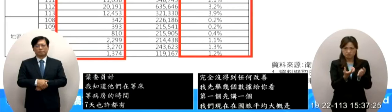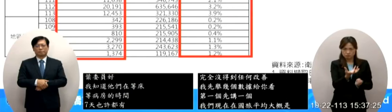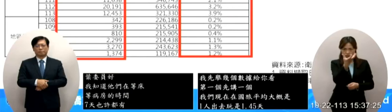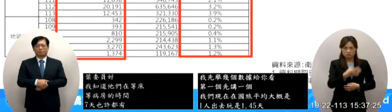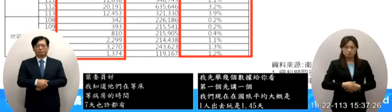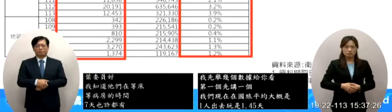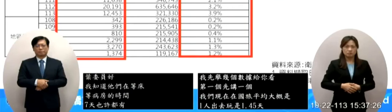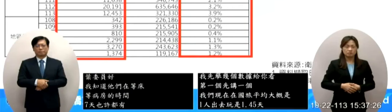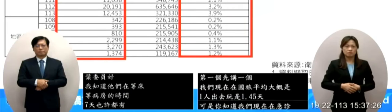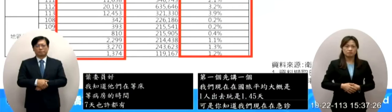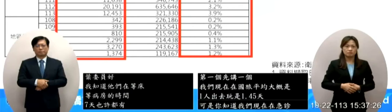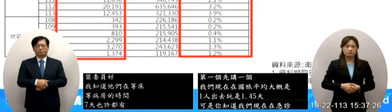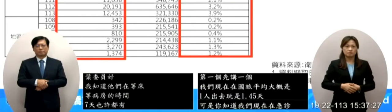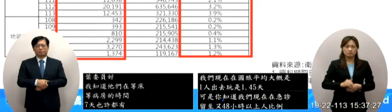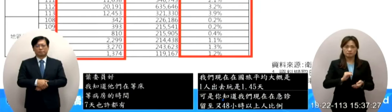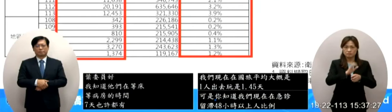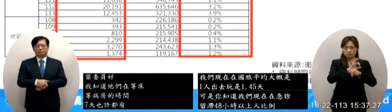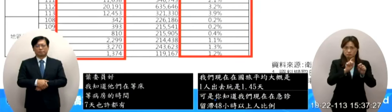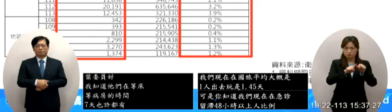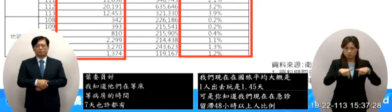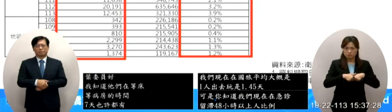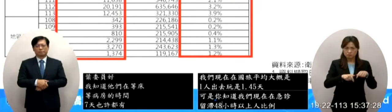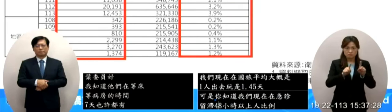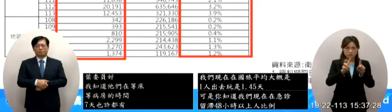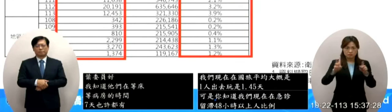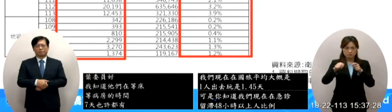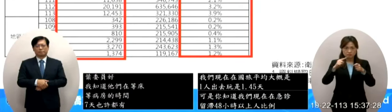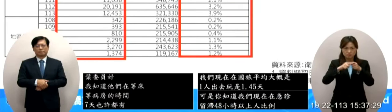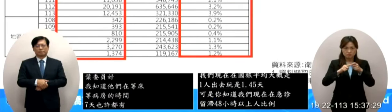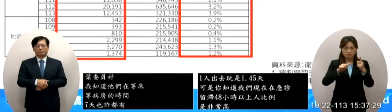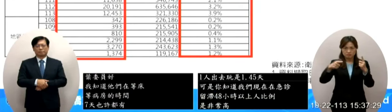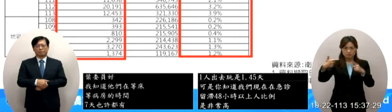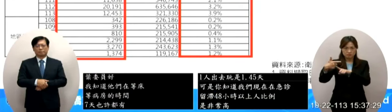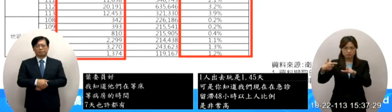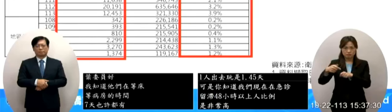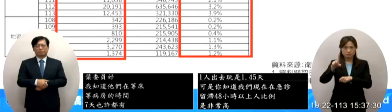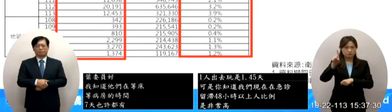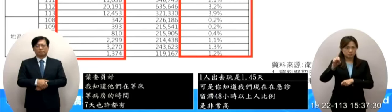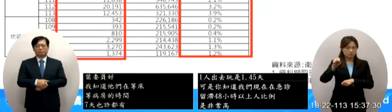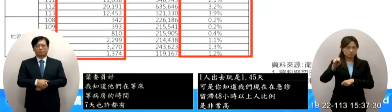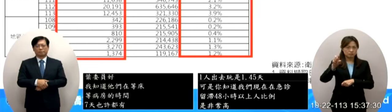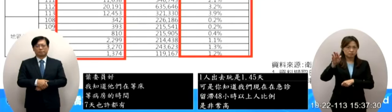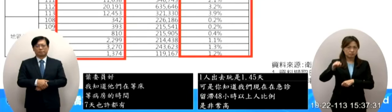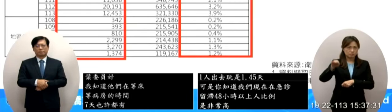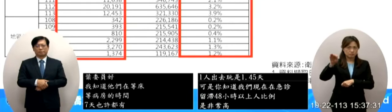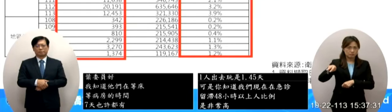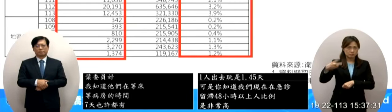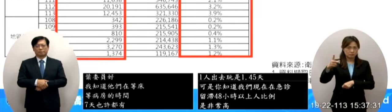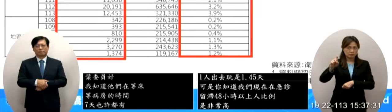它有在113年的上半年 就已經有19213位